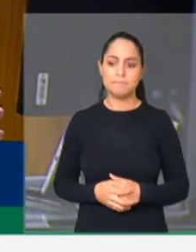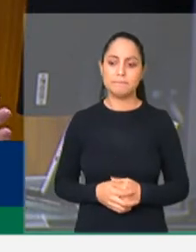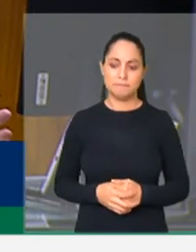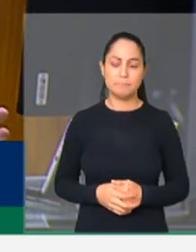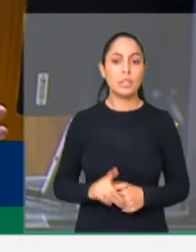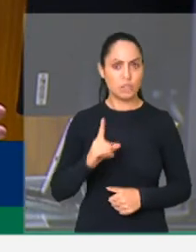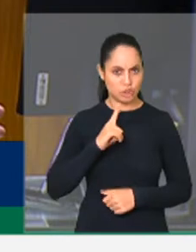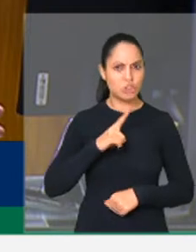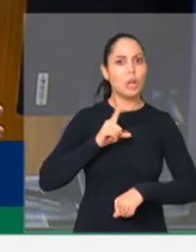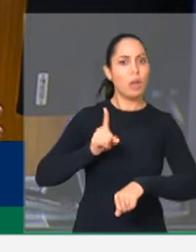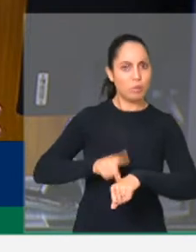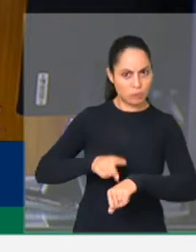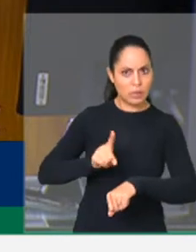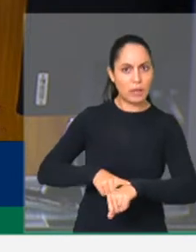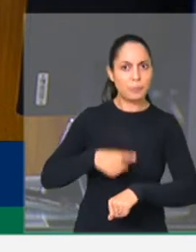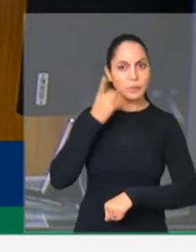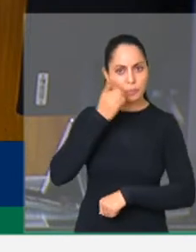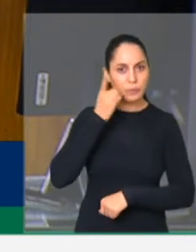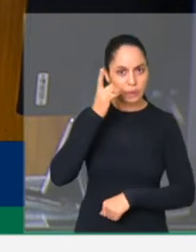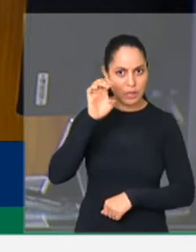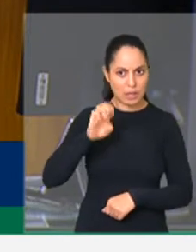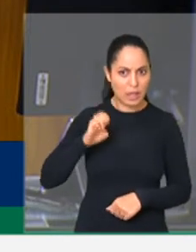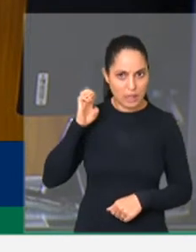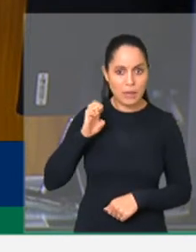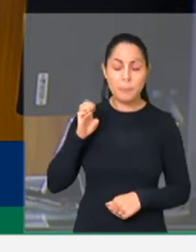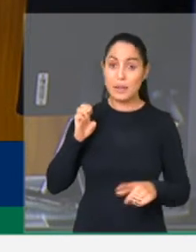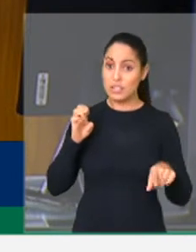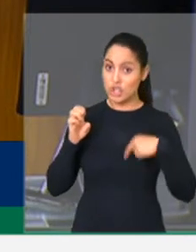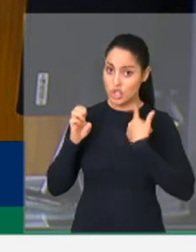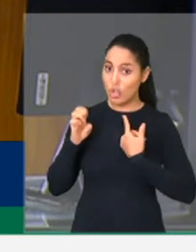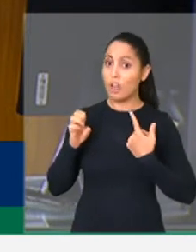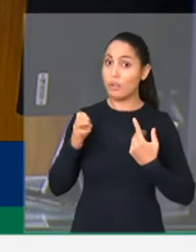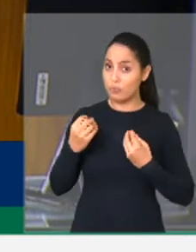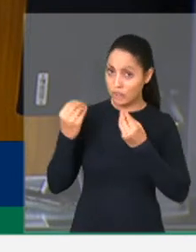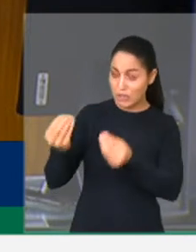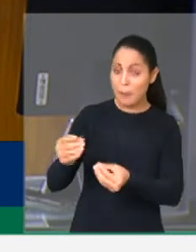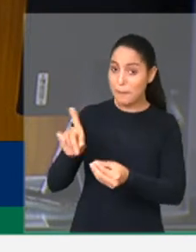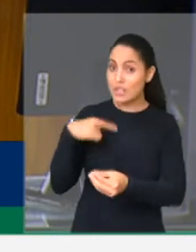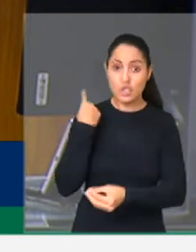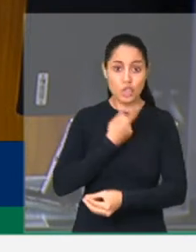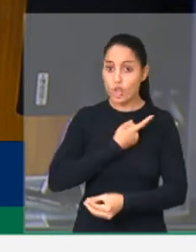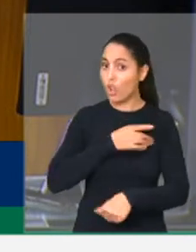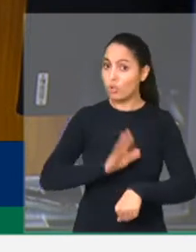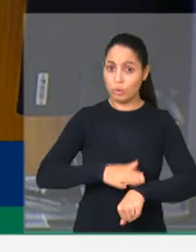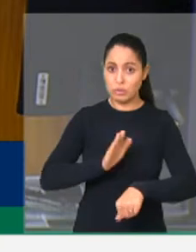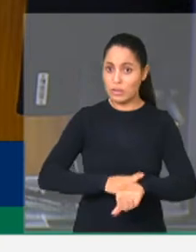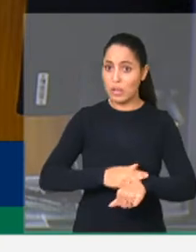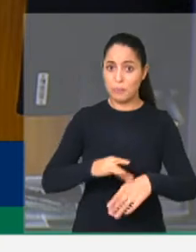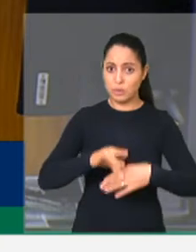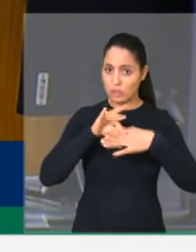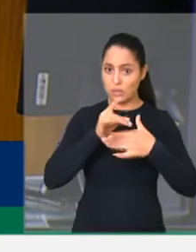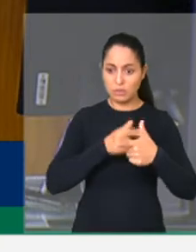TINHA COMUNICADO JÁ AO PLENÁ RIO. [DEPUTADA]: É UM DIA ESPECIAL, SENHOR PRESIDENTE. [PRESIDENTE]: VAMOS... JÁ PASSOU NÓS NÃO